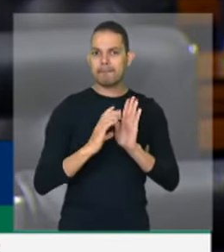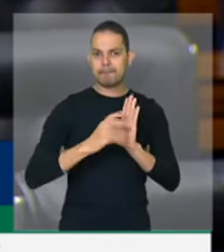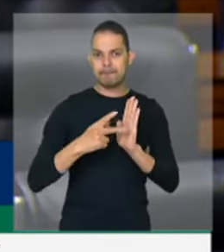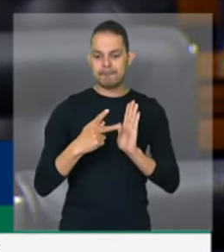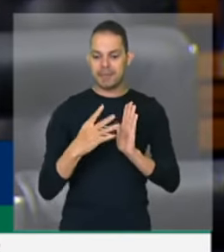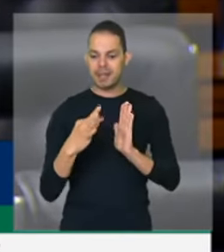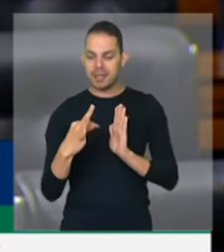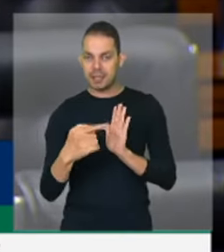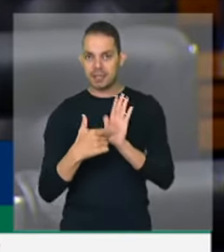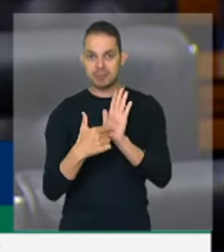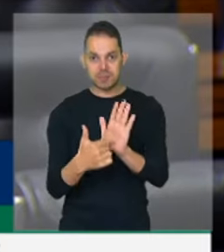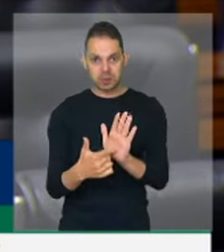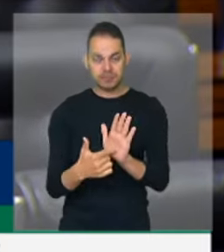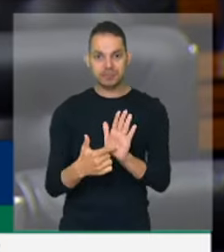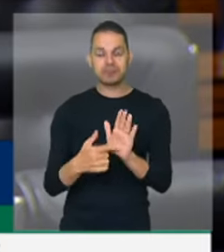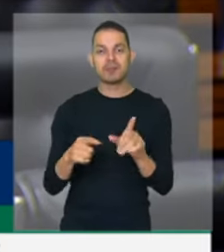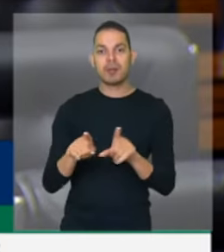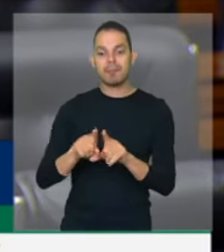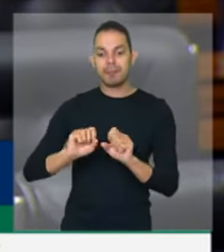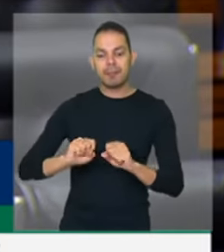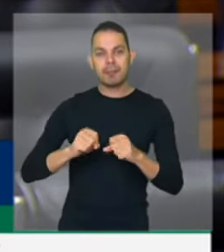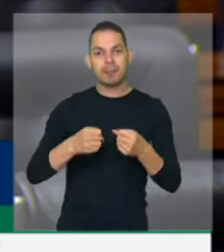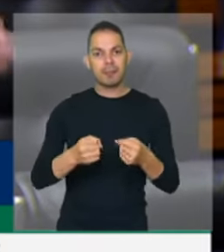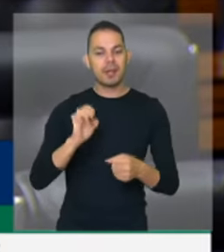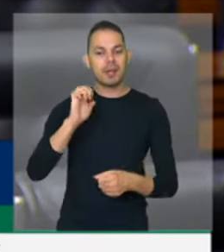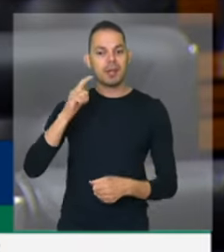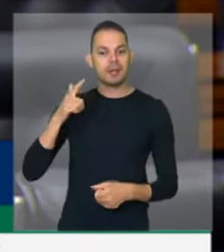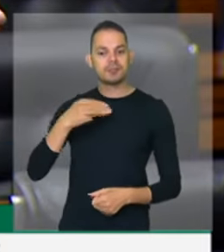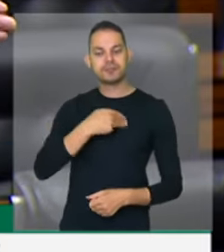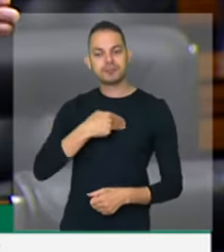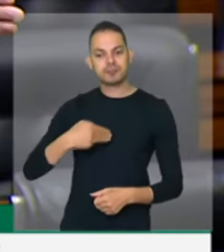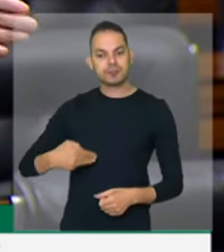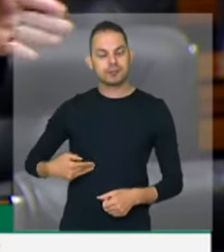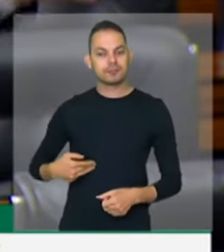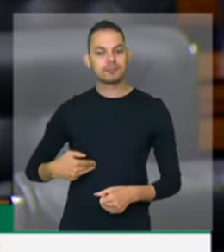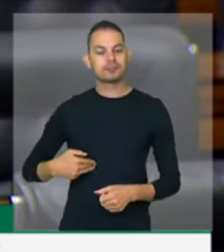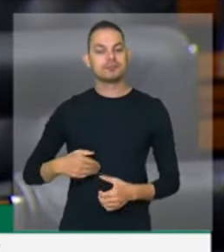DEFENDIDA PELO EX-MINISTRO ALEXANDRE... [CORTE NO MICROFONE] . -- [PRESIDENTE]: COMO